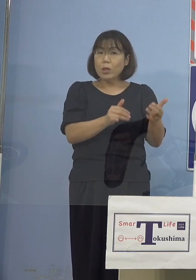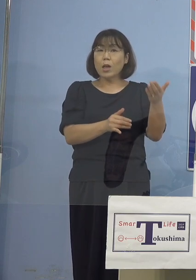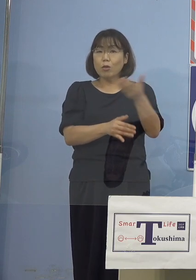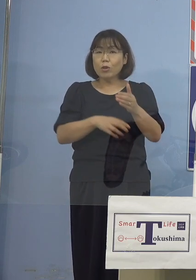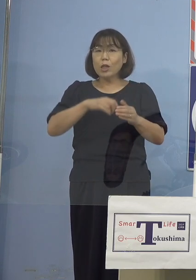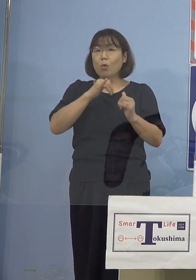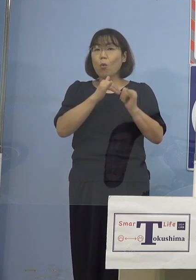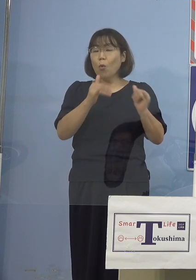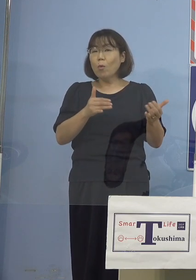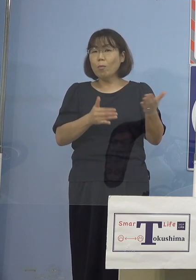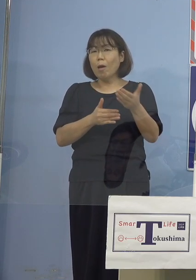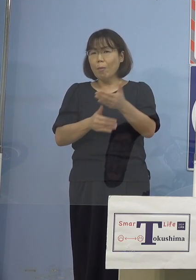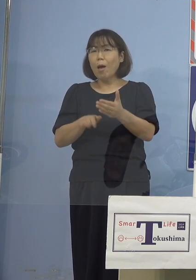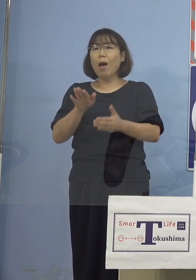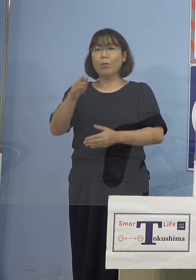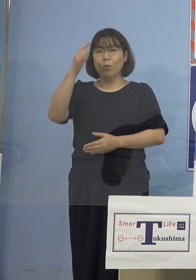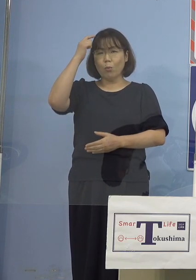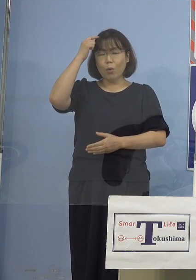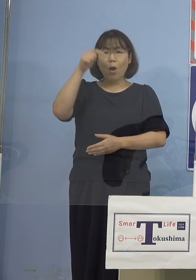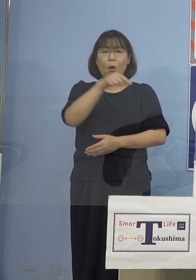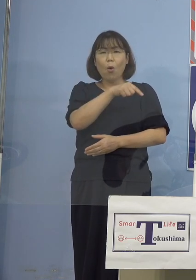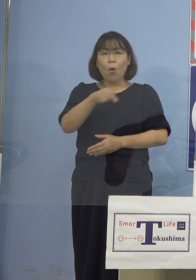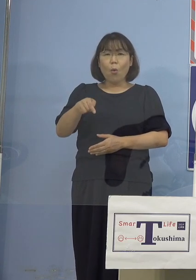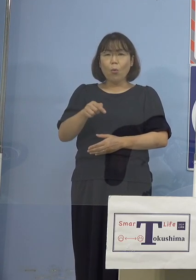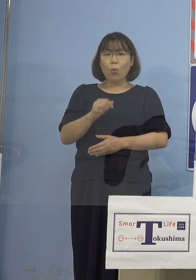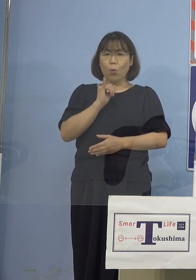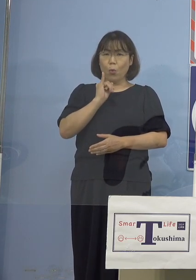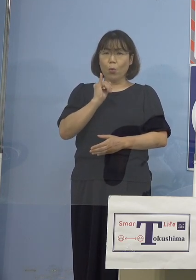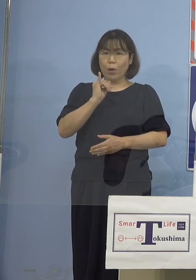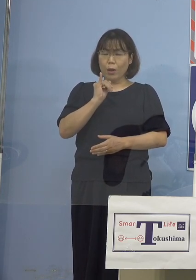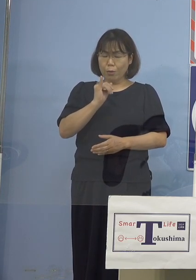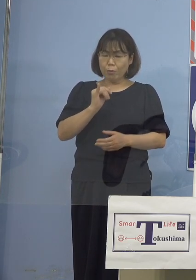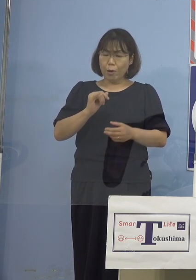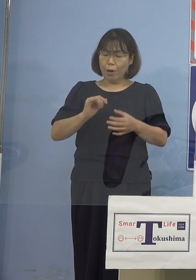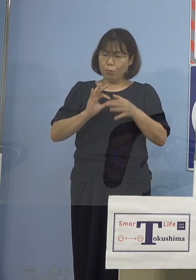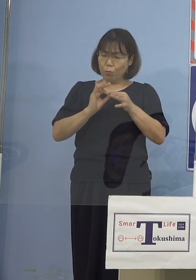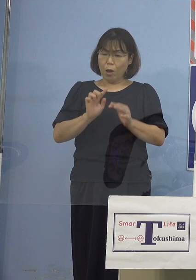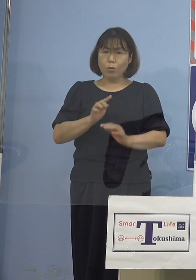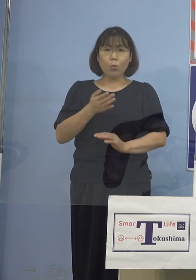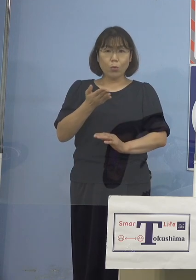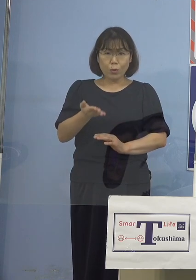これと季節性インフルエンザとの関係を どうしていくのか、これも大きなテーマ